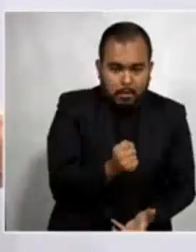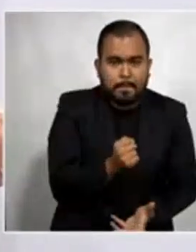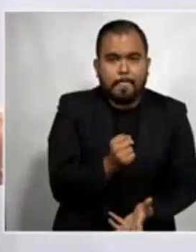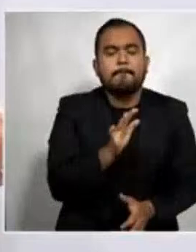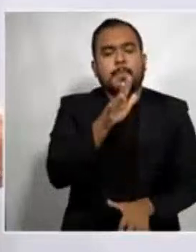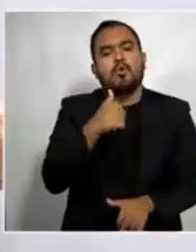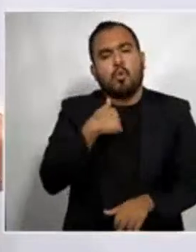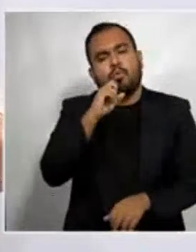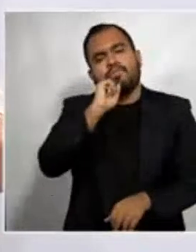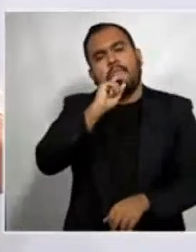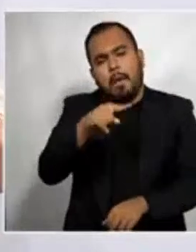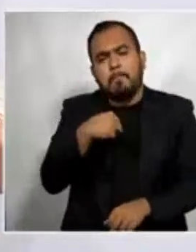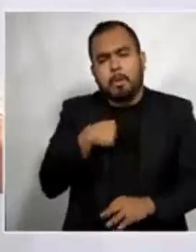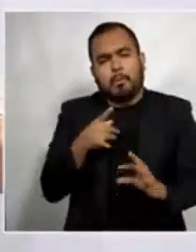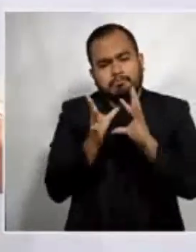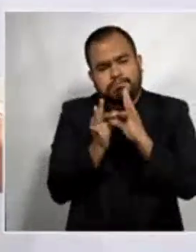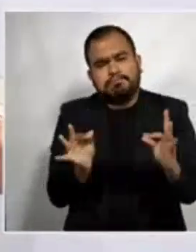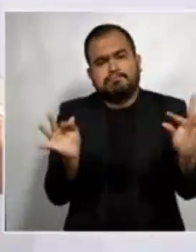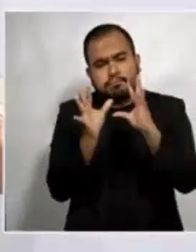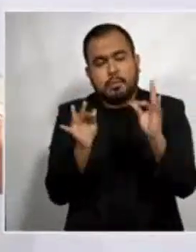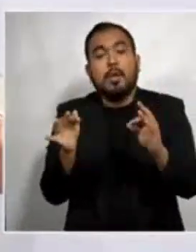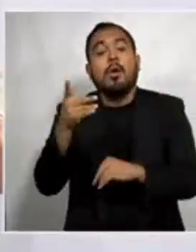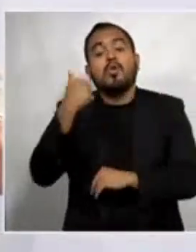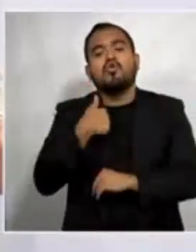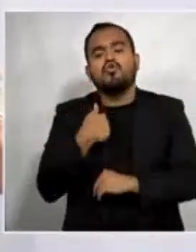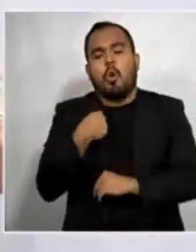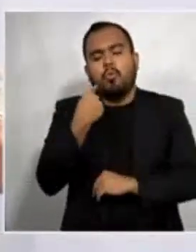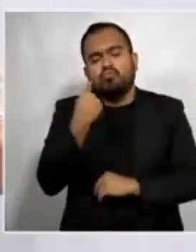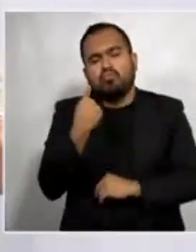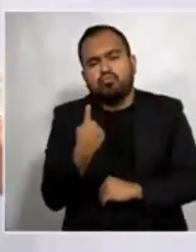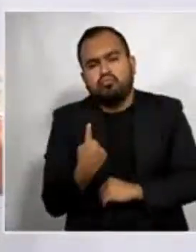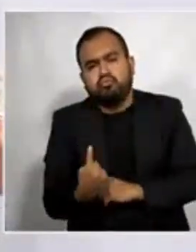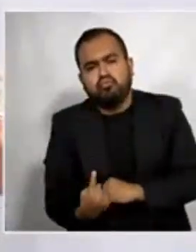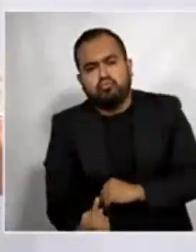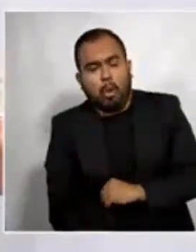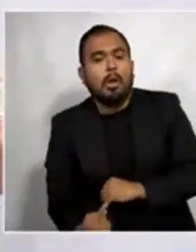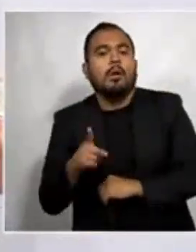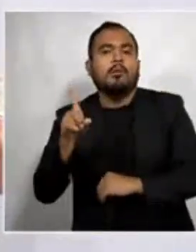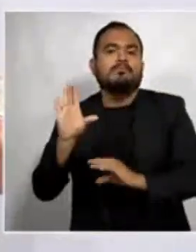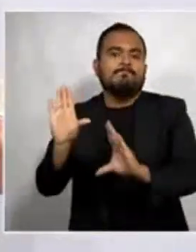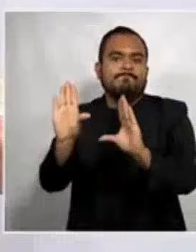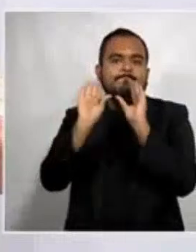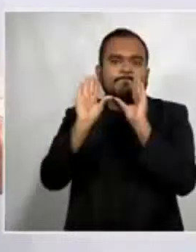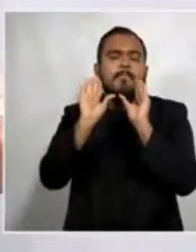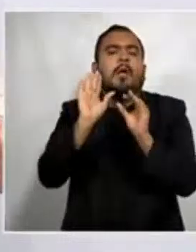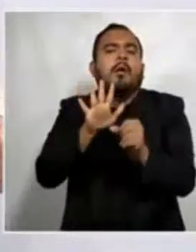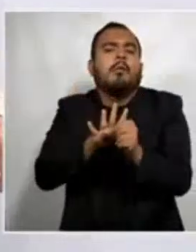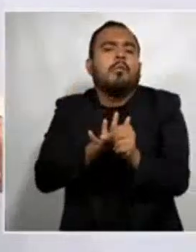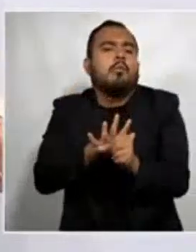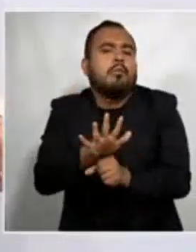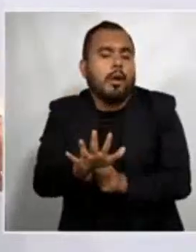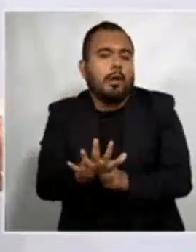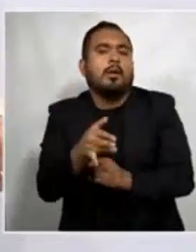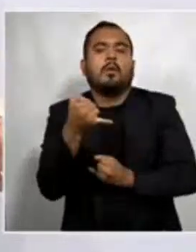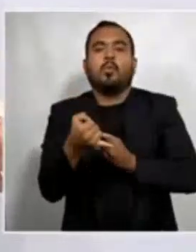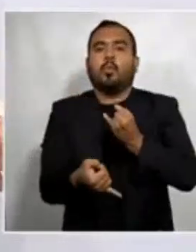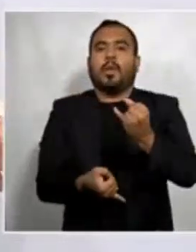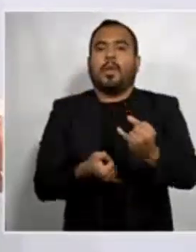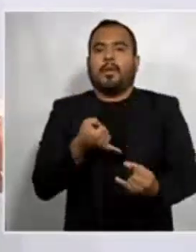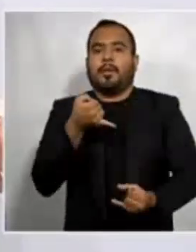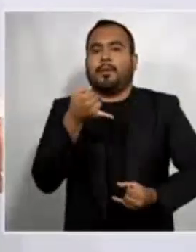porque además desde chiquillo me enseñaron a jugar un juego que se llama el juego de